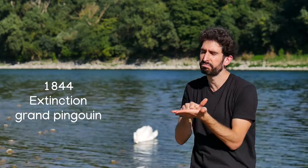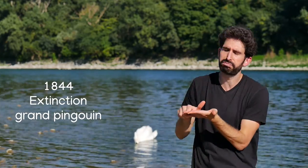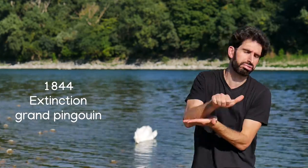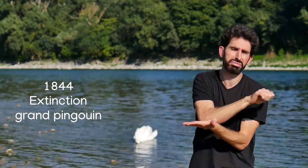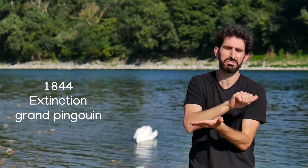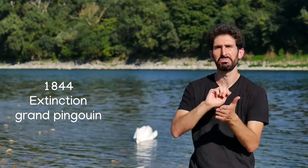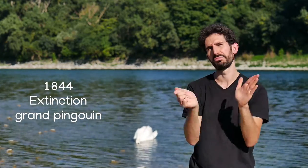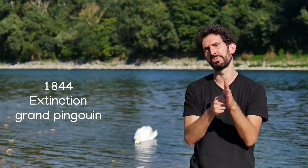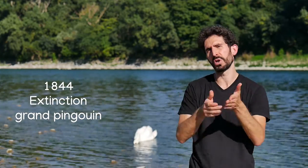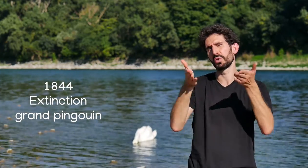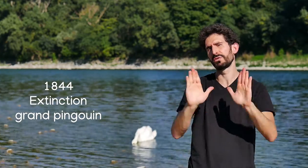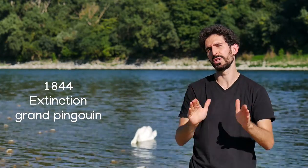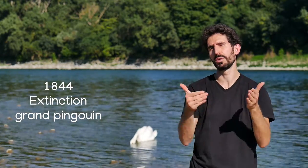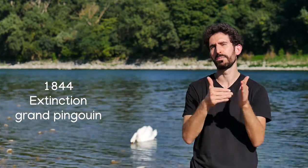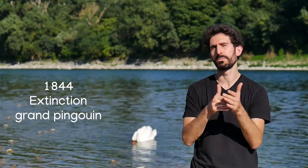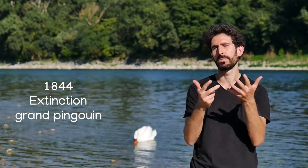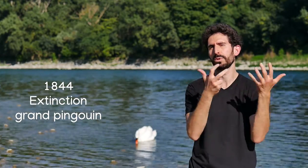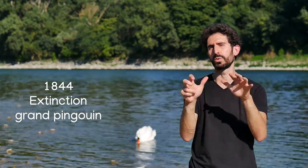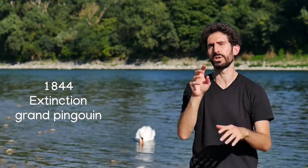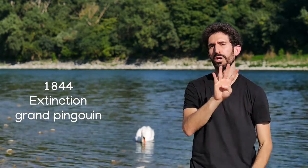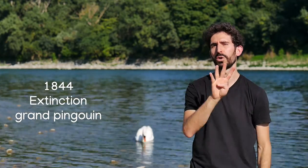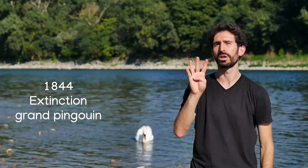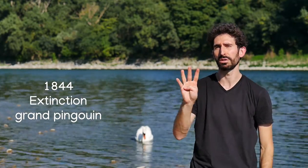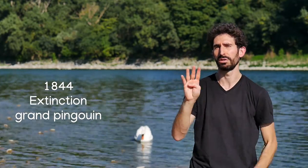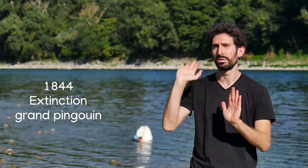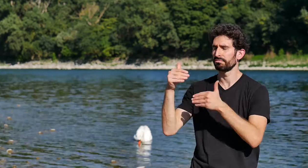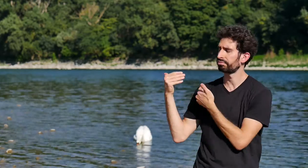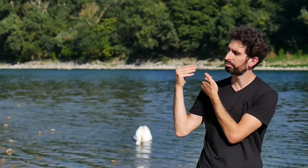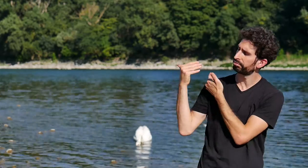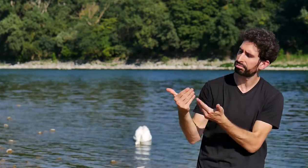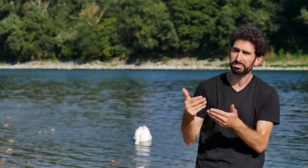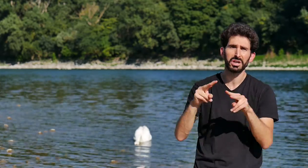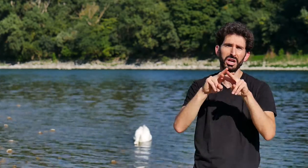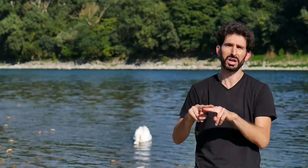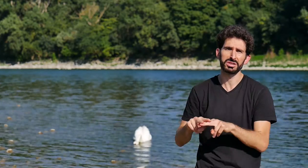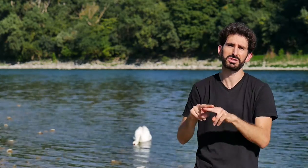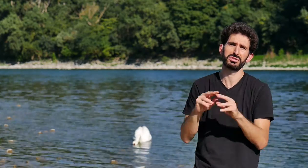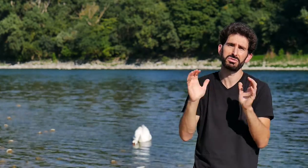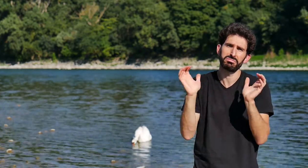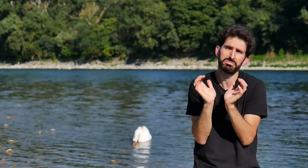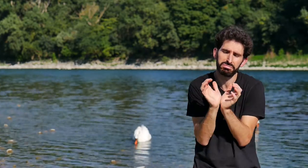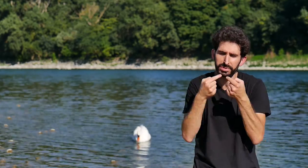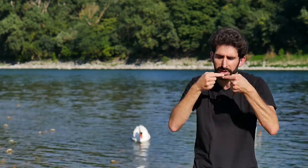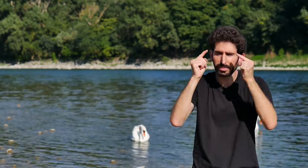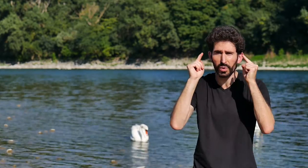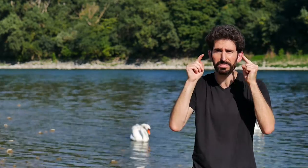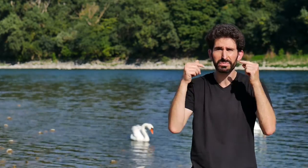il a été exterminé jusqu'en 1844. Depuis, il ne reste plus que le petit pingouin.